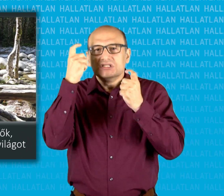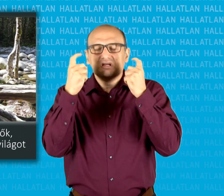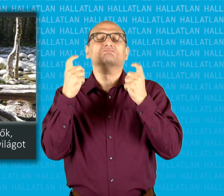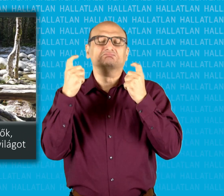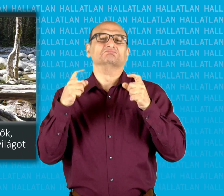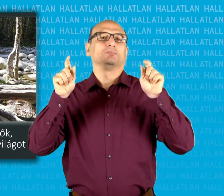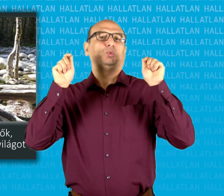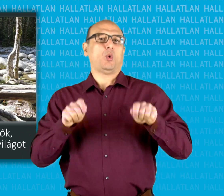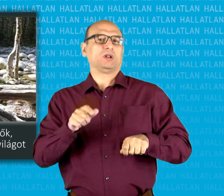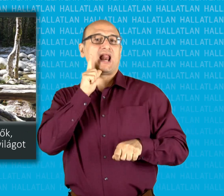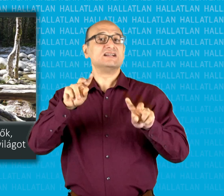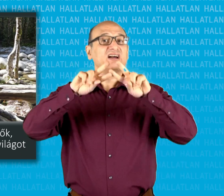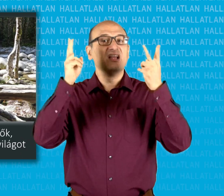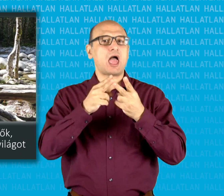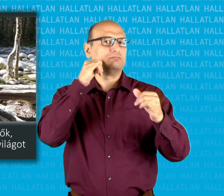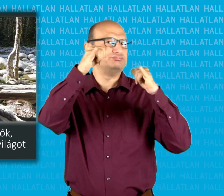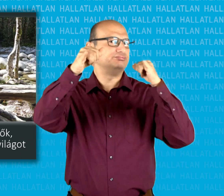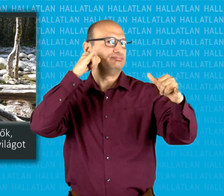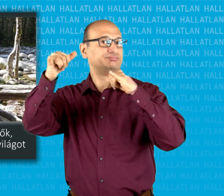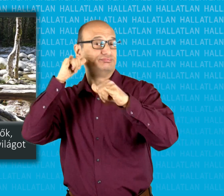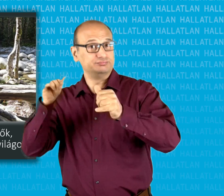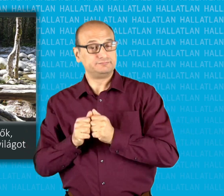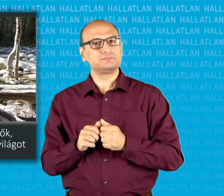hogy elindul világot látni - férjével karöltve.